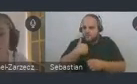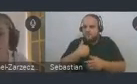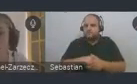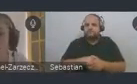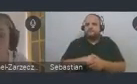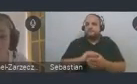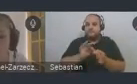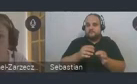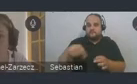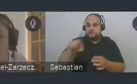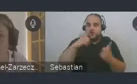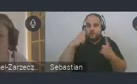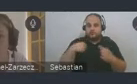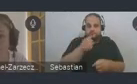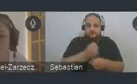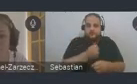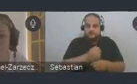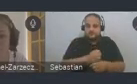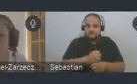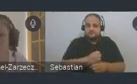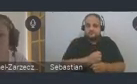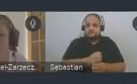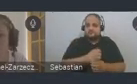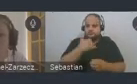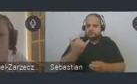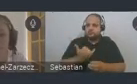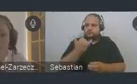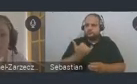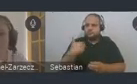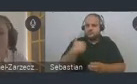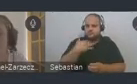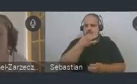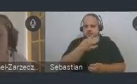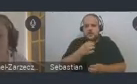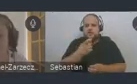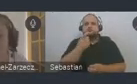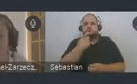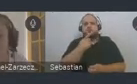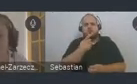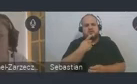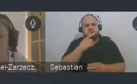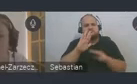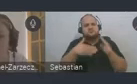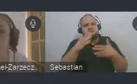to nawet wśród osób pracujących często było pytanie: "A co to jest ta przeglądarka internetowa?"